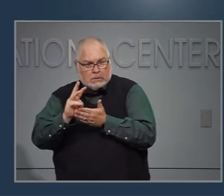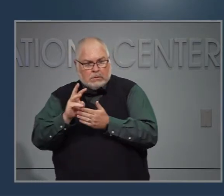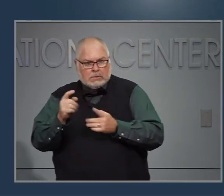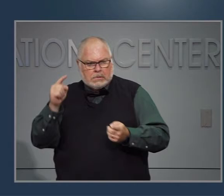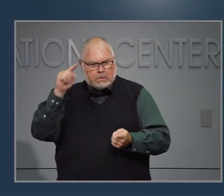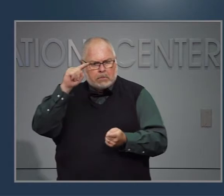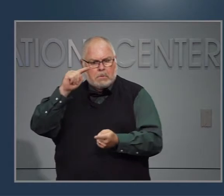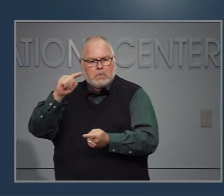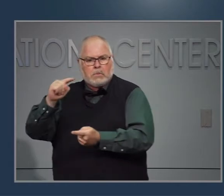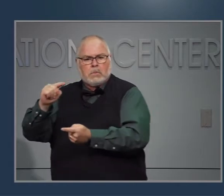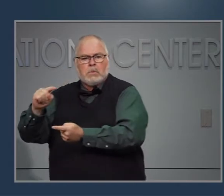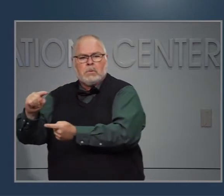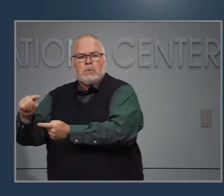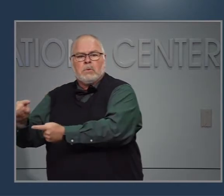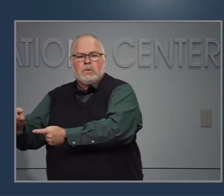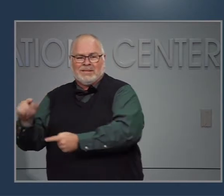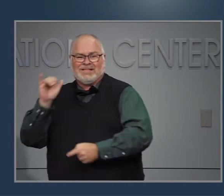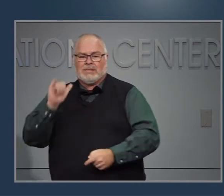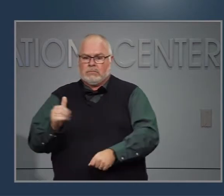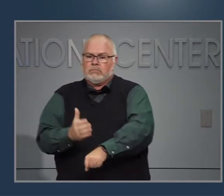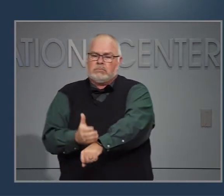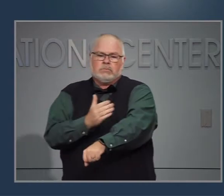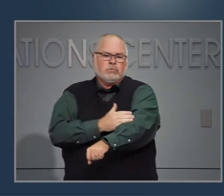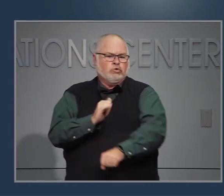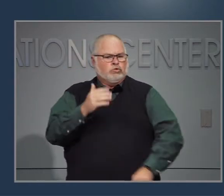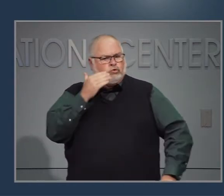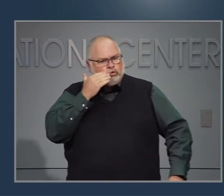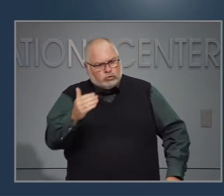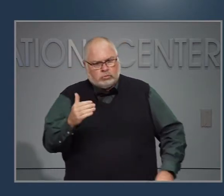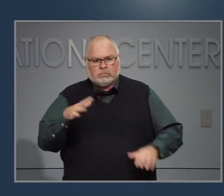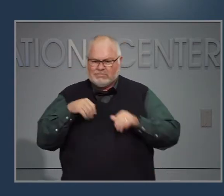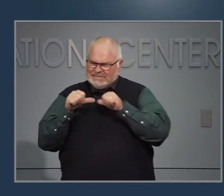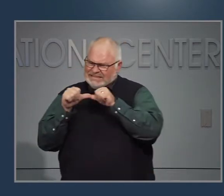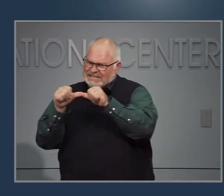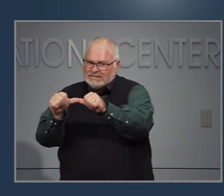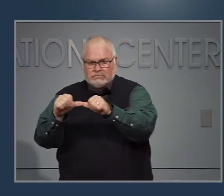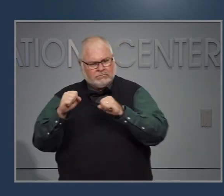sin sus lúcidos, significativamente y ese progreso debe continuar.